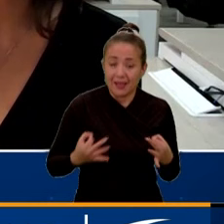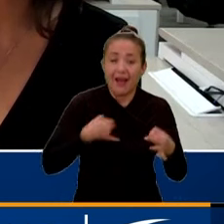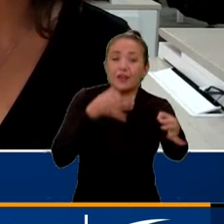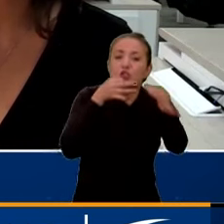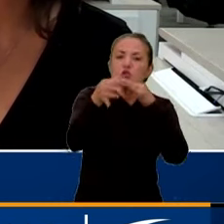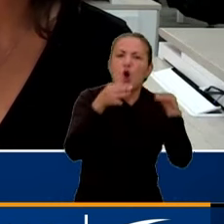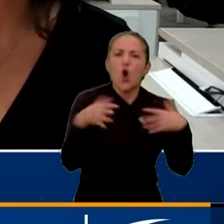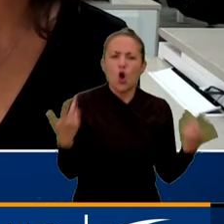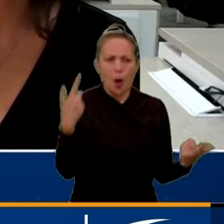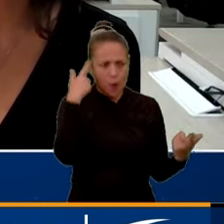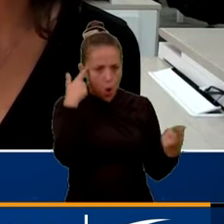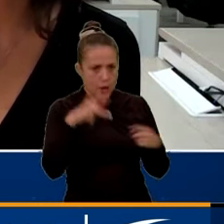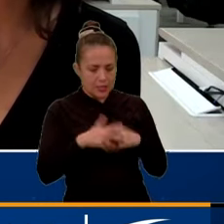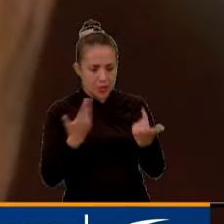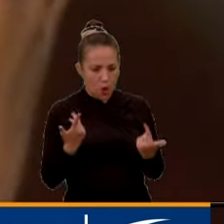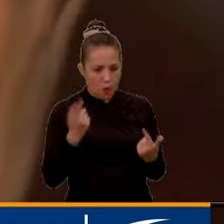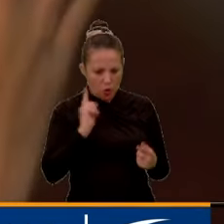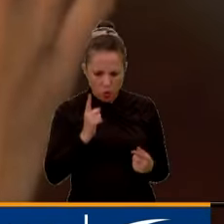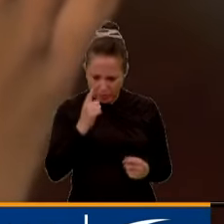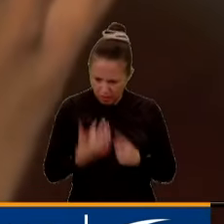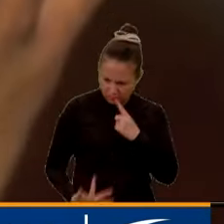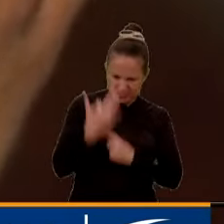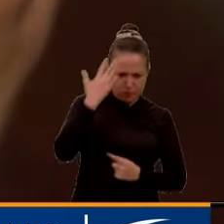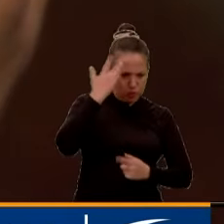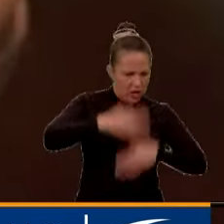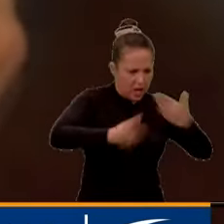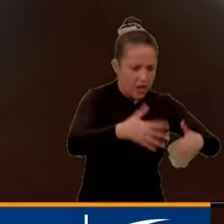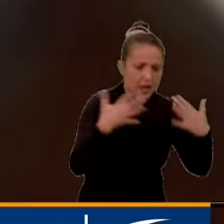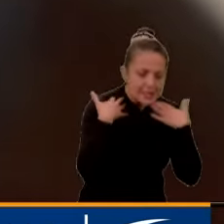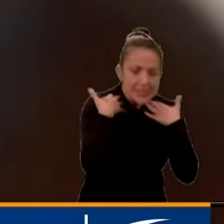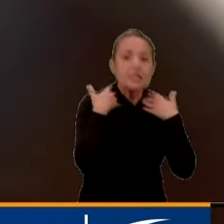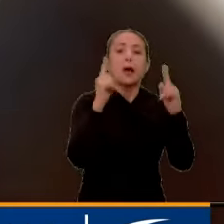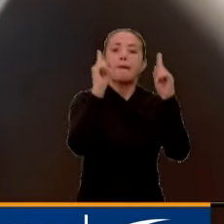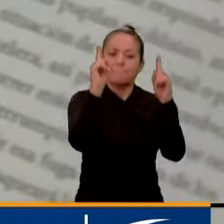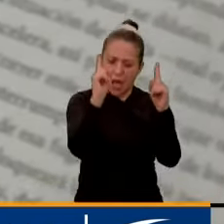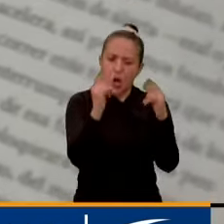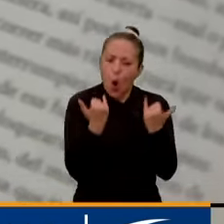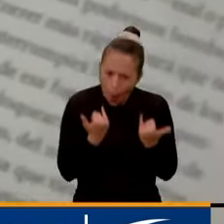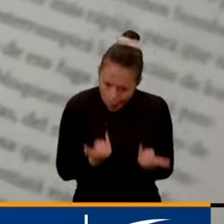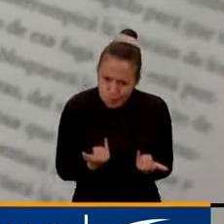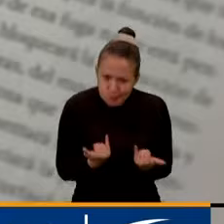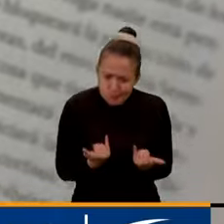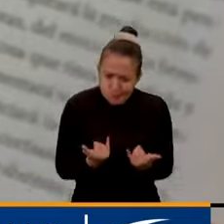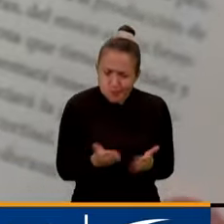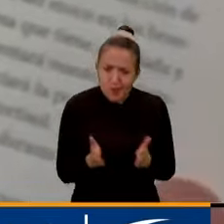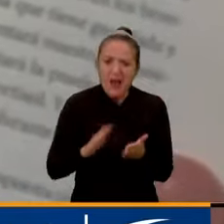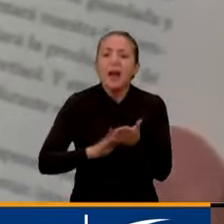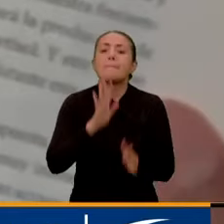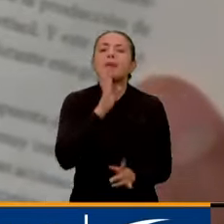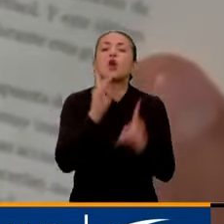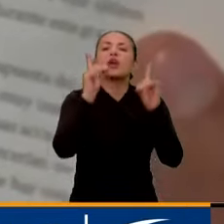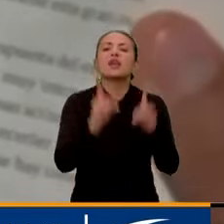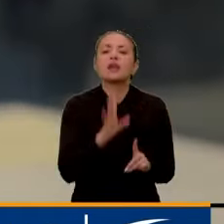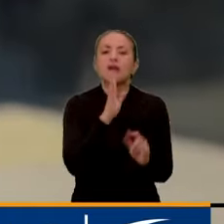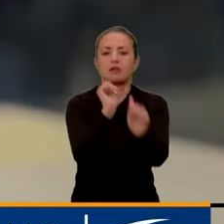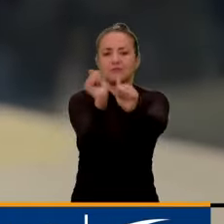país donde la recomendación en el libro es que quiero que te des cuenta que es verdad, es que